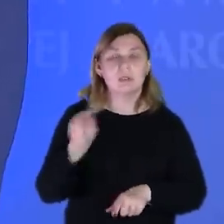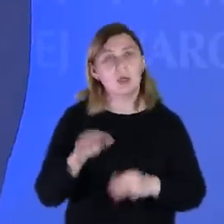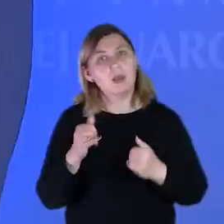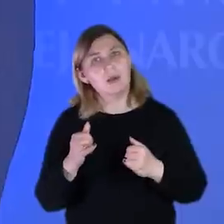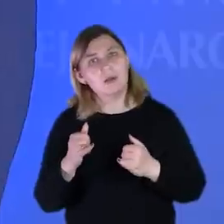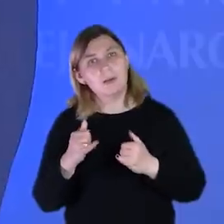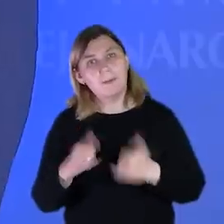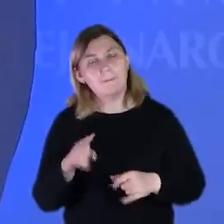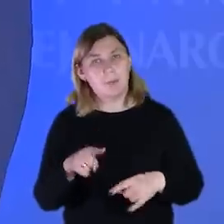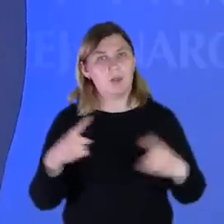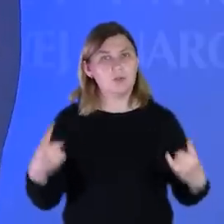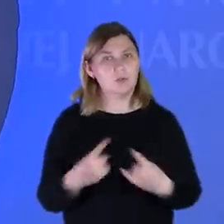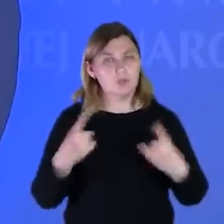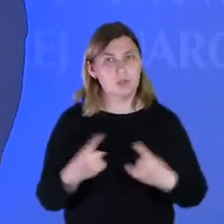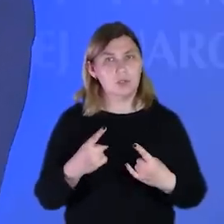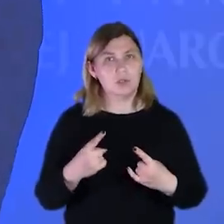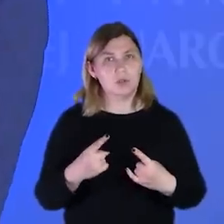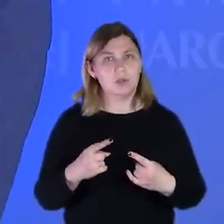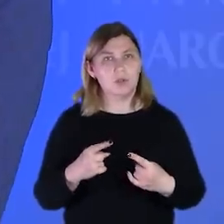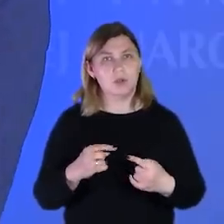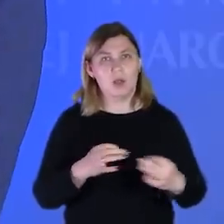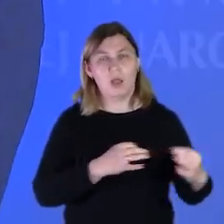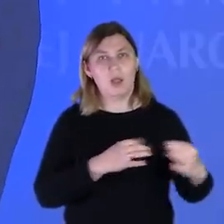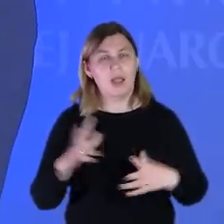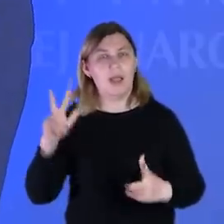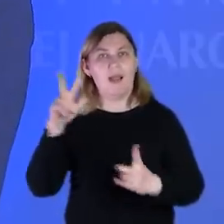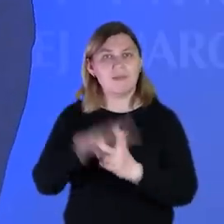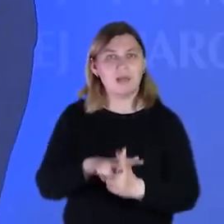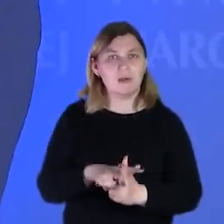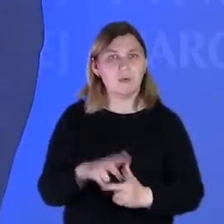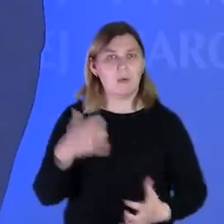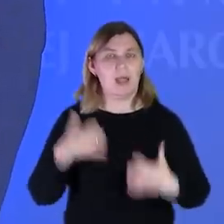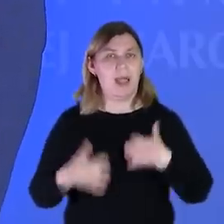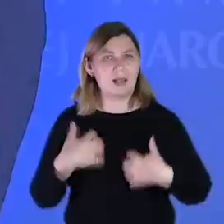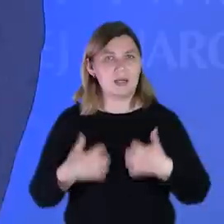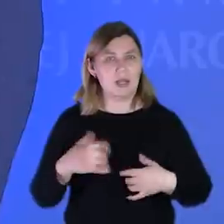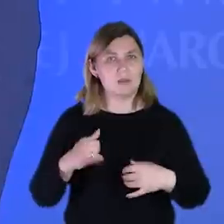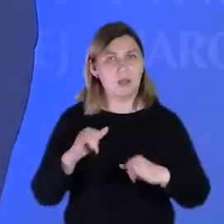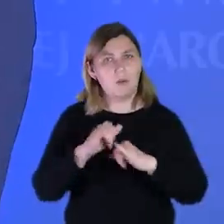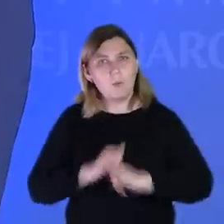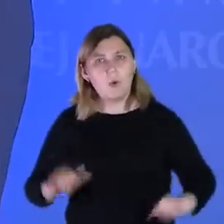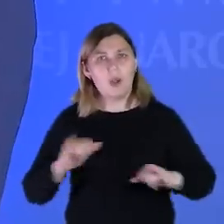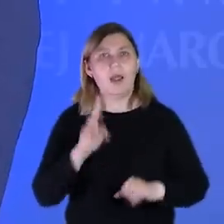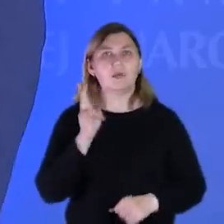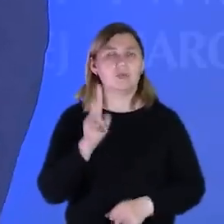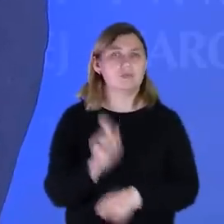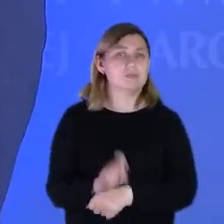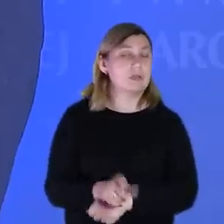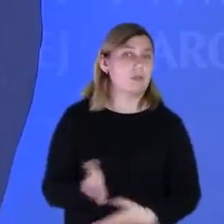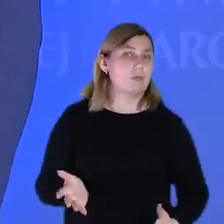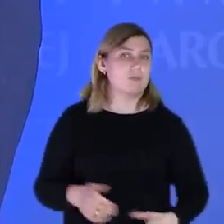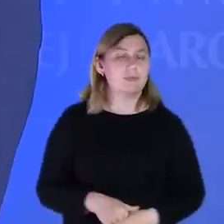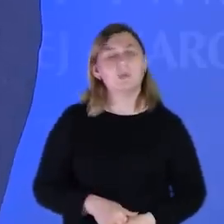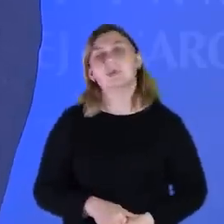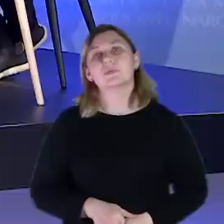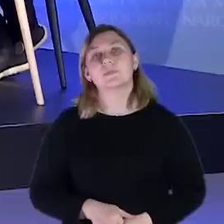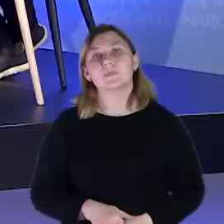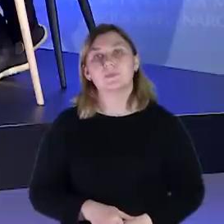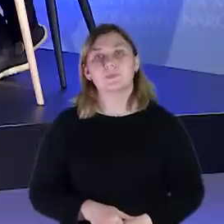Czy można było tej sytuacji gwałtownego ataku, gwałtownej agresji uniknąć, a ktoś to zignorował?